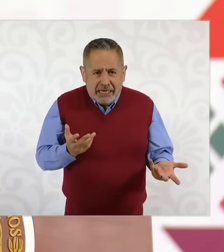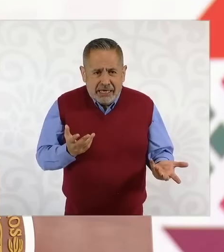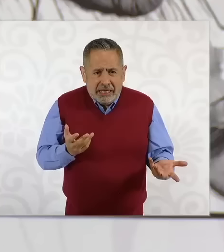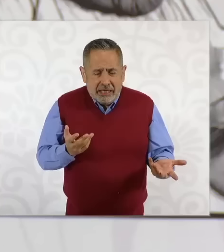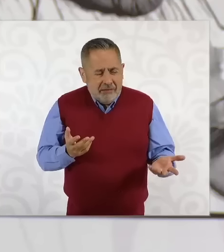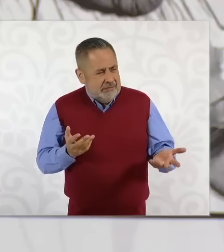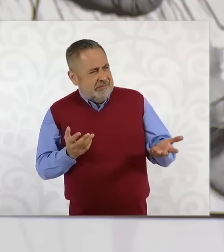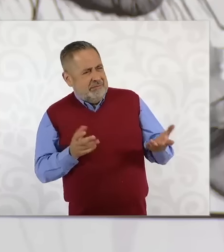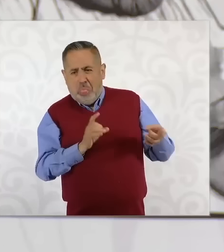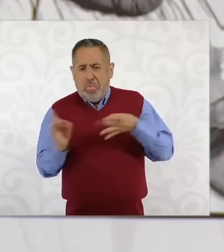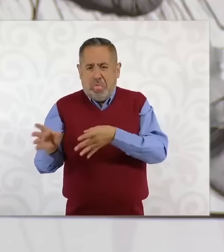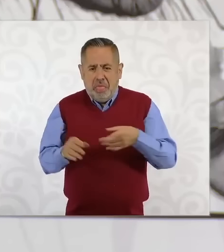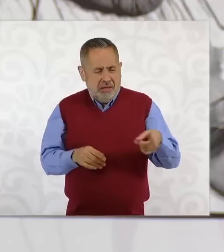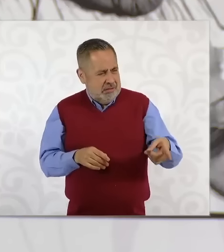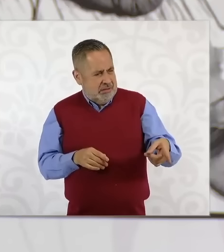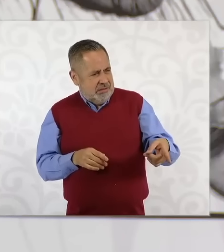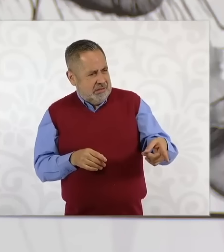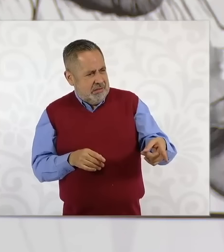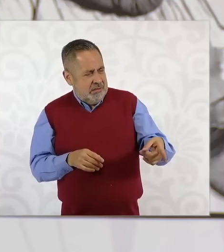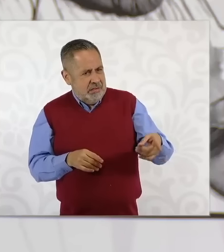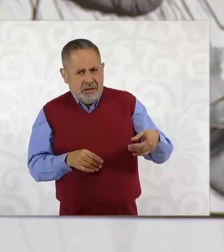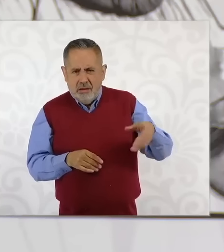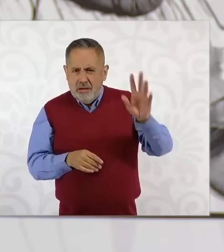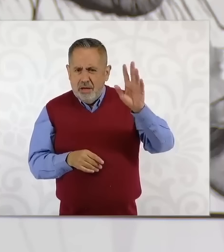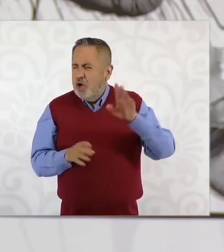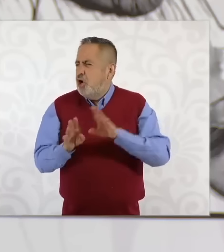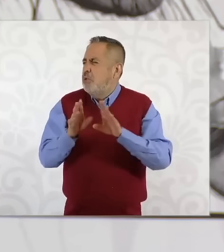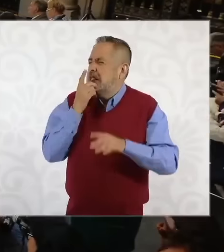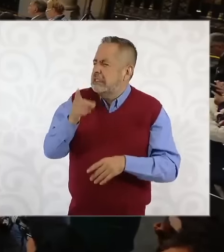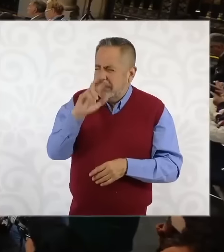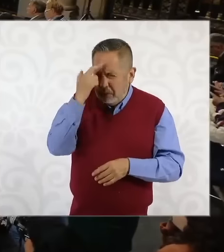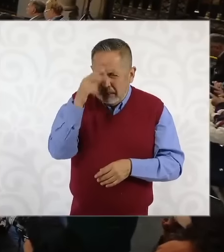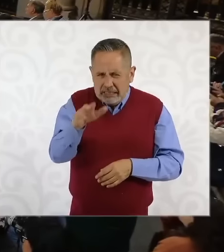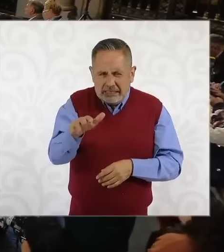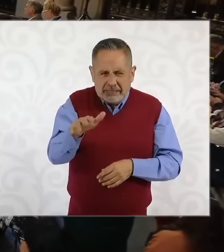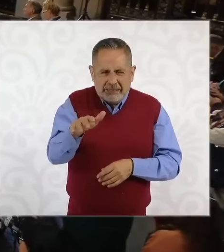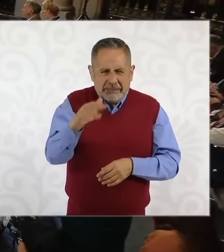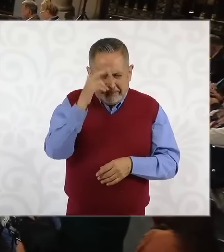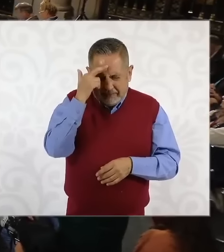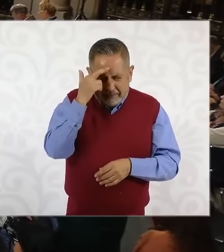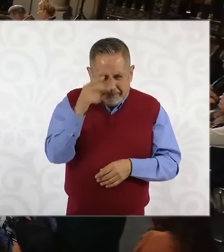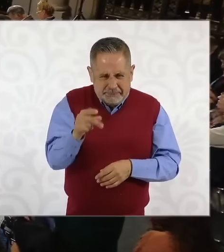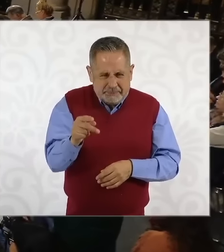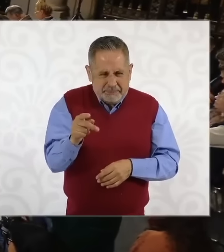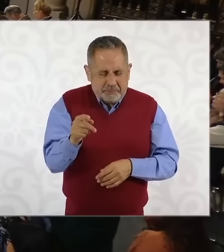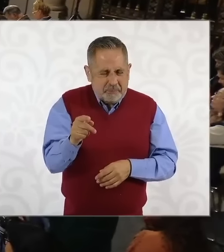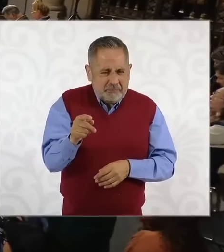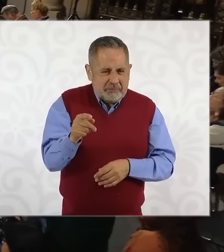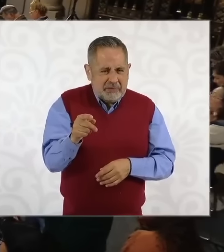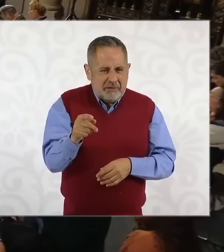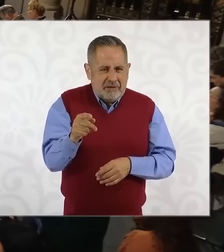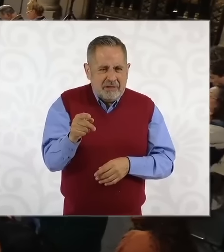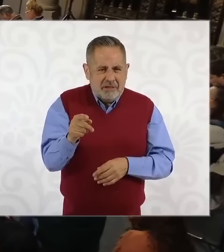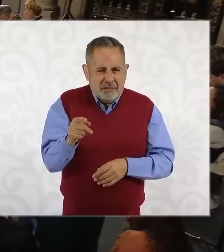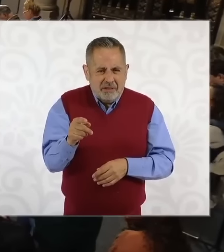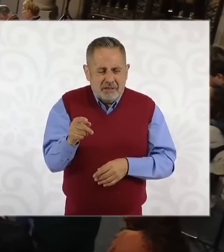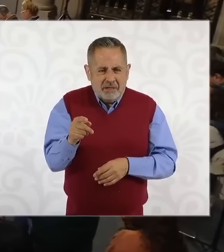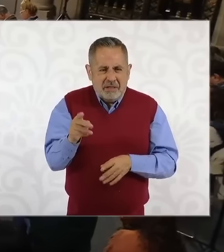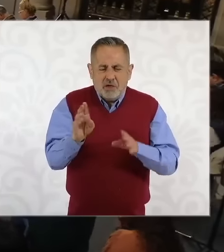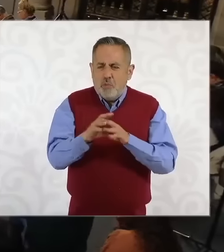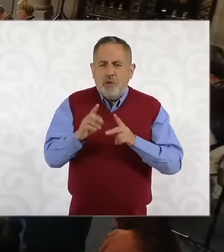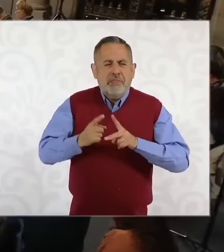Cuando hay una, ¿cómo? A ver si ustedes se acuerdan, una un axioma de las matemáticas que es